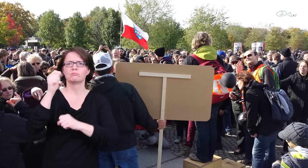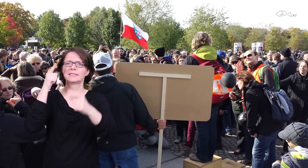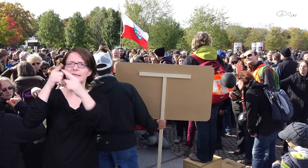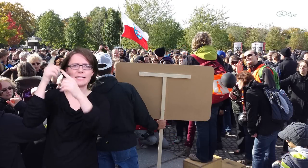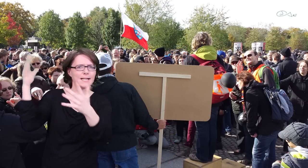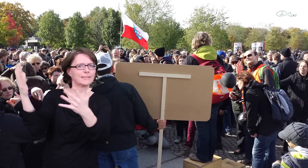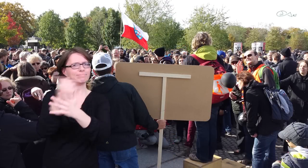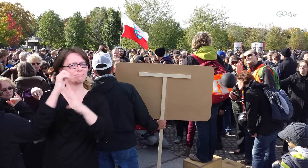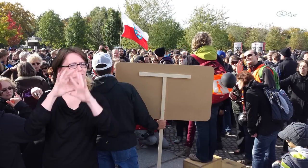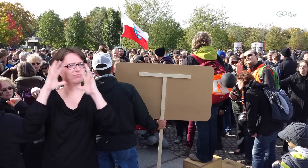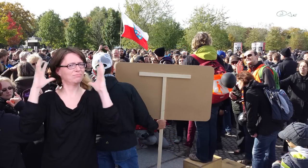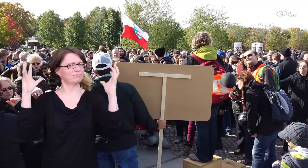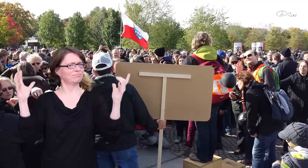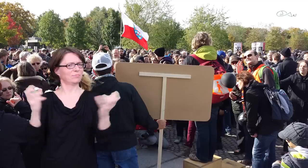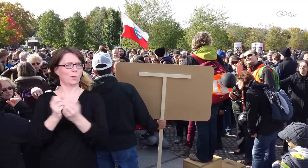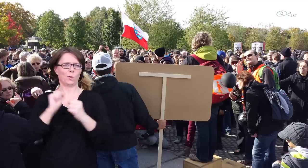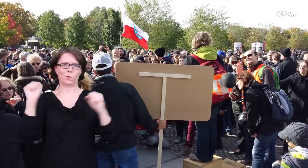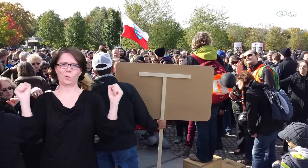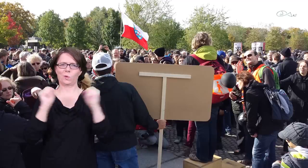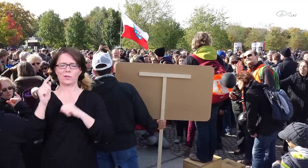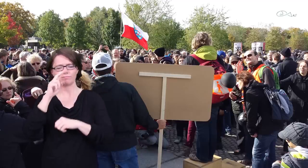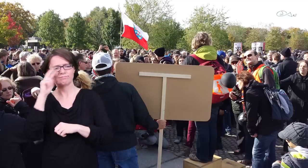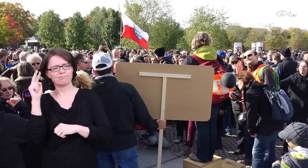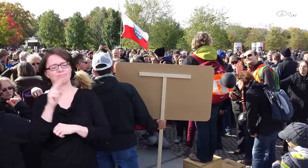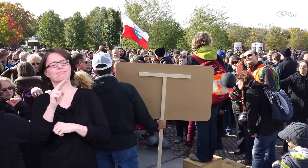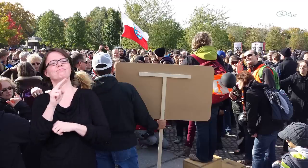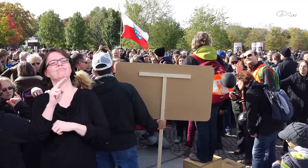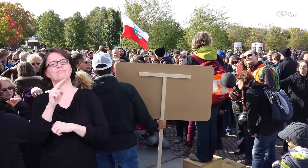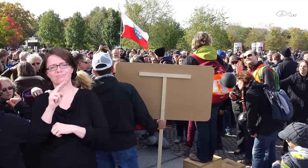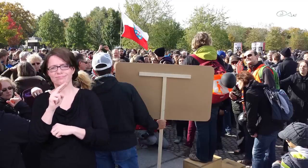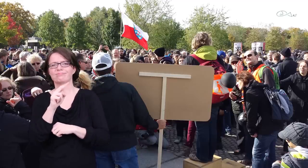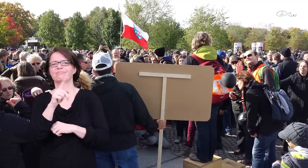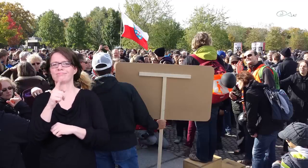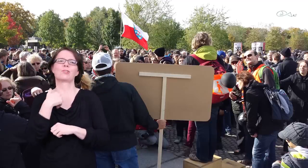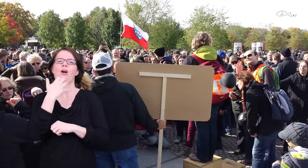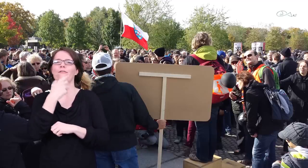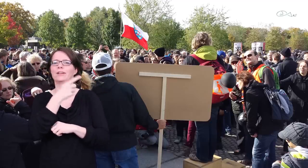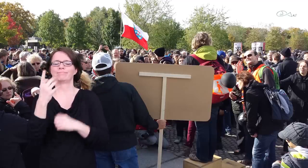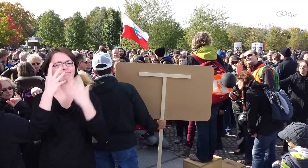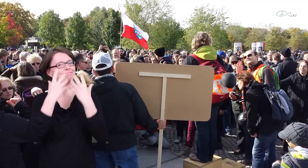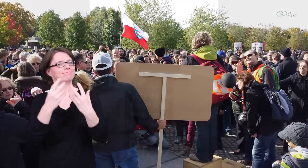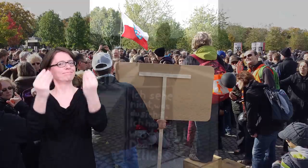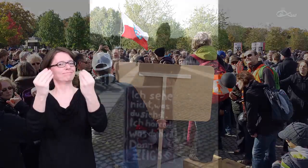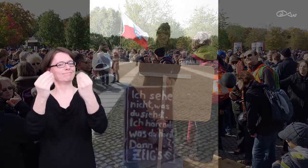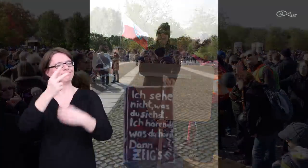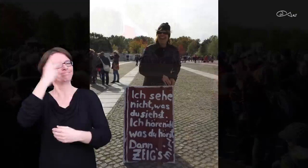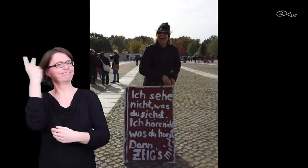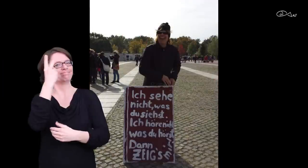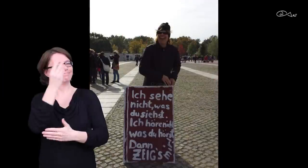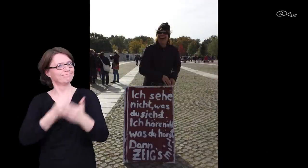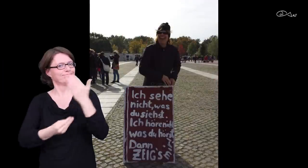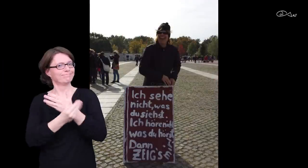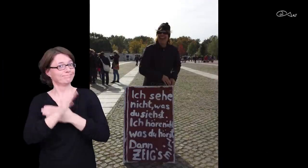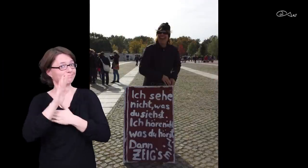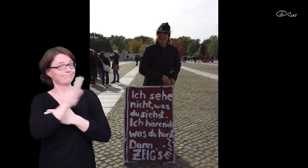Sie haben von ihren politischen Kämpfen und ihren Zielen erzählt. Ich hoffe, ihr konntet etwas davon mitnehmen und könnt euch nun besser in ihre Situation einfühlen.